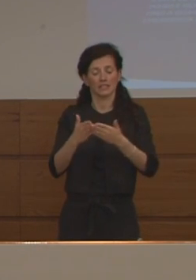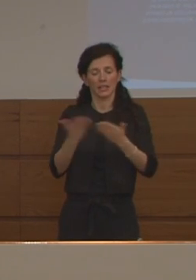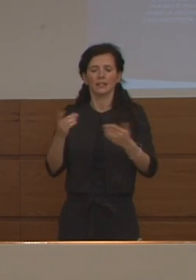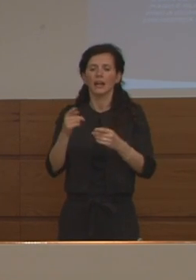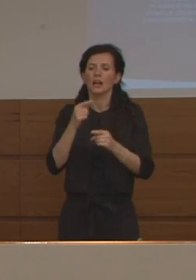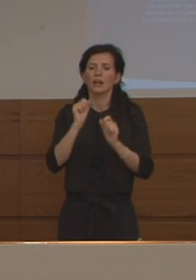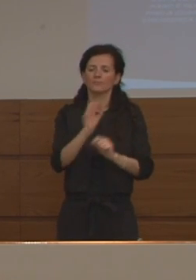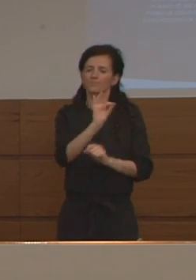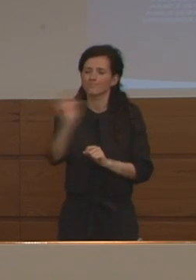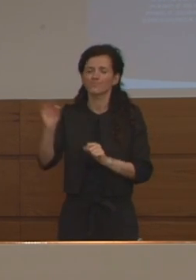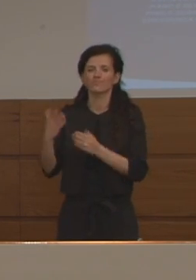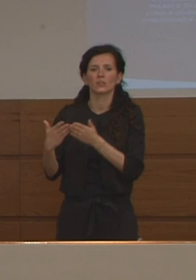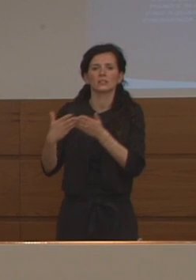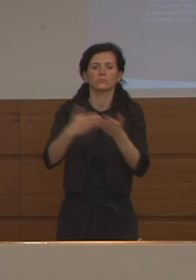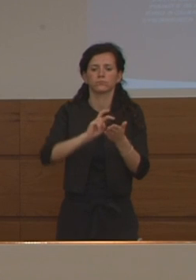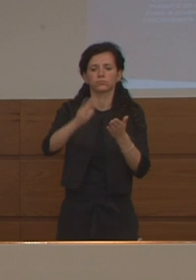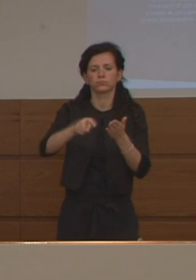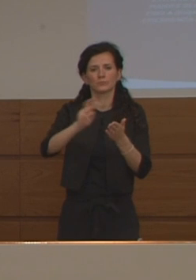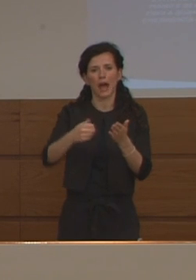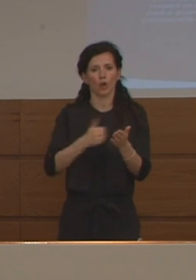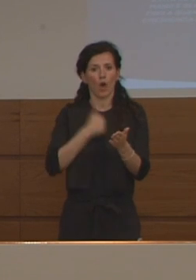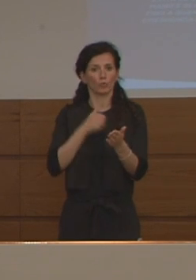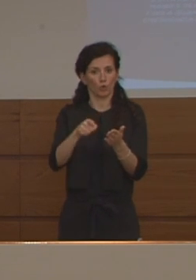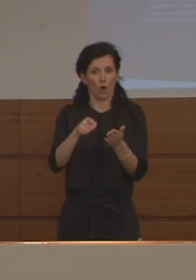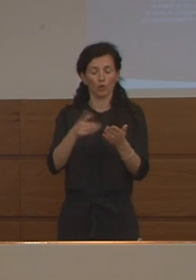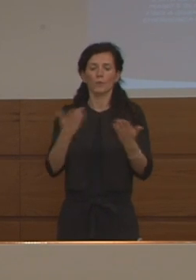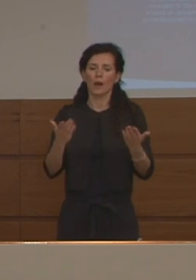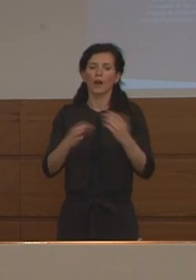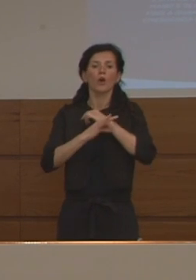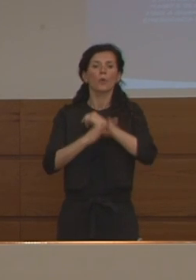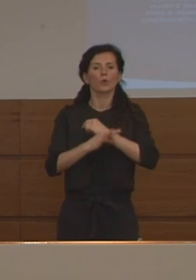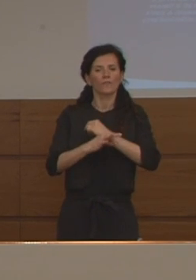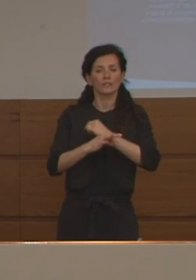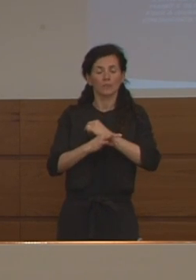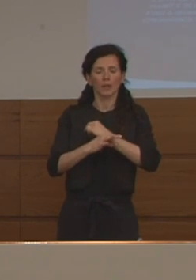Questo provvedimento si è reso necessario dopo il provvedimento